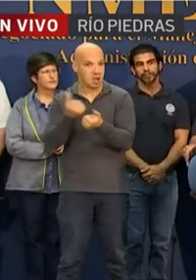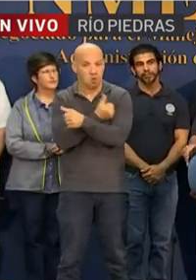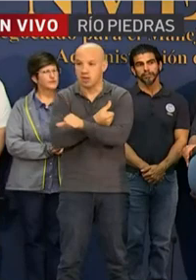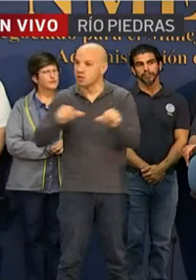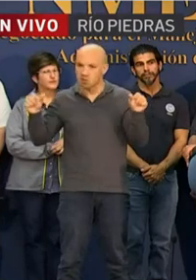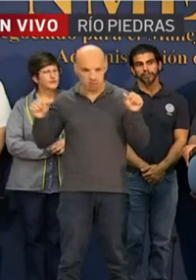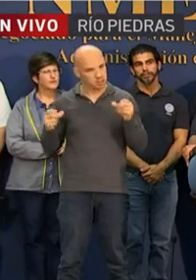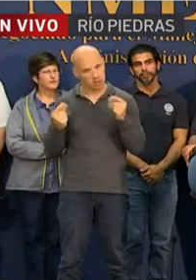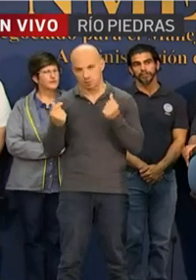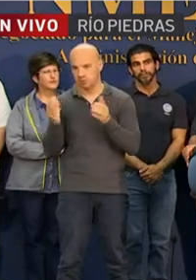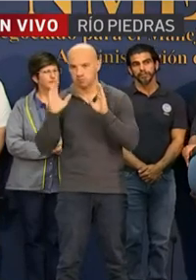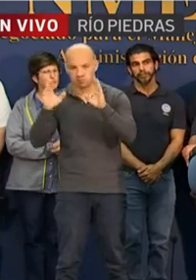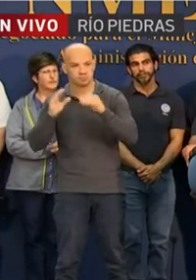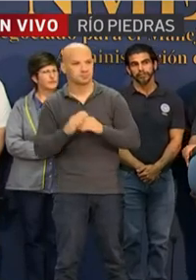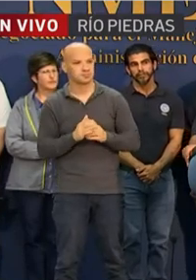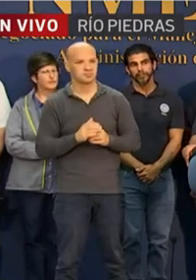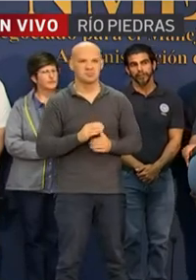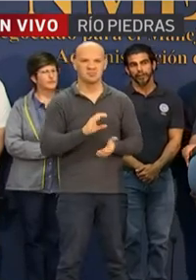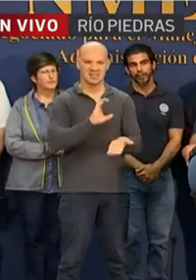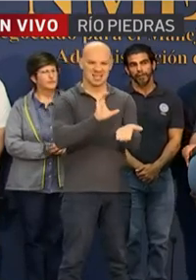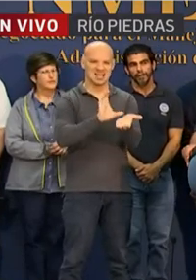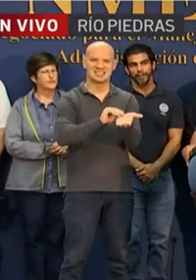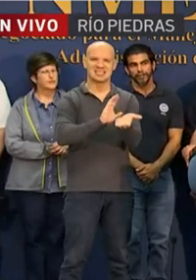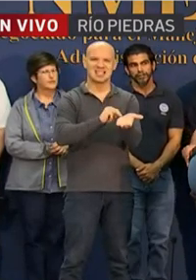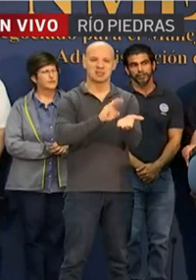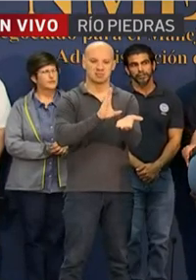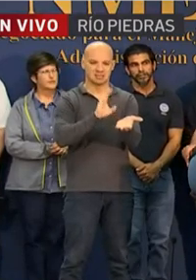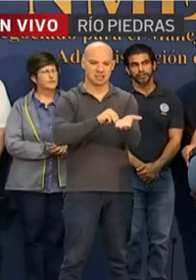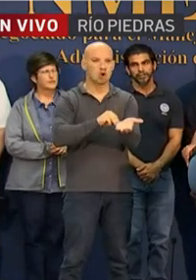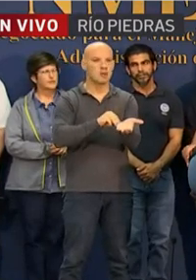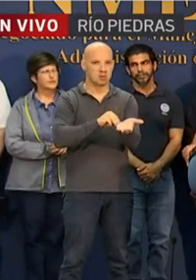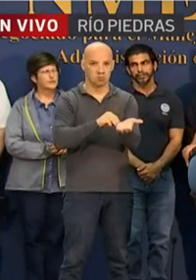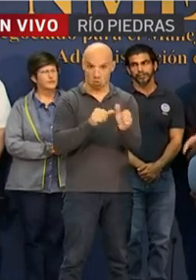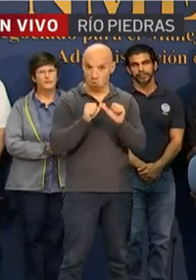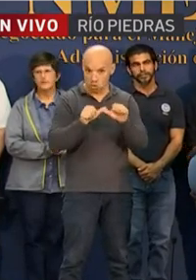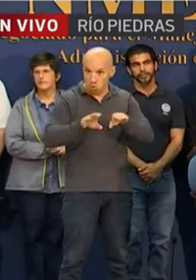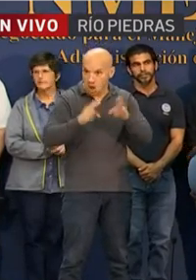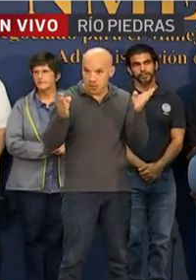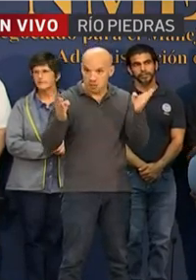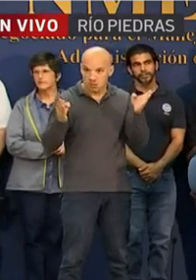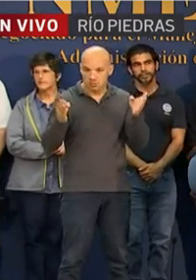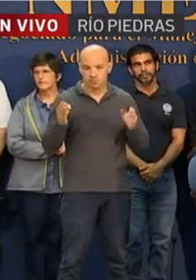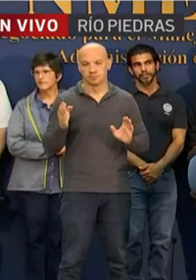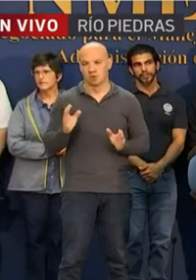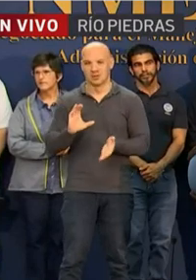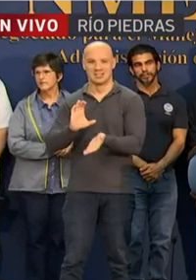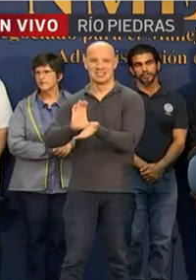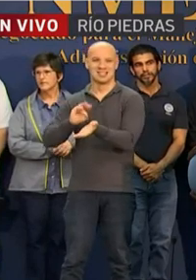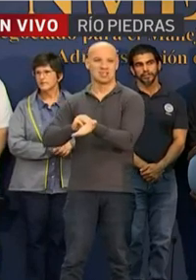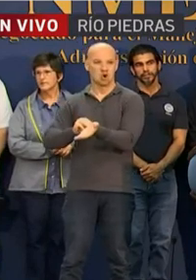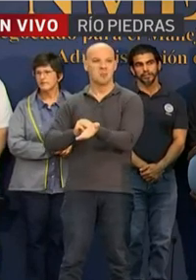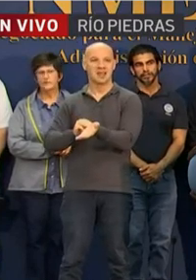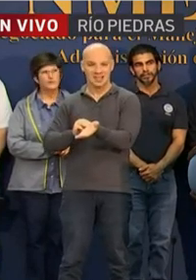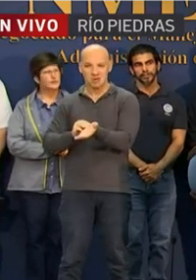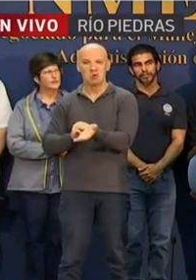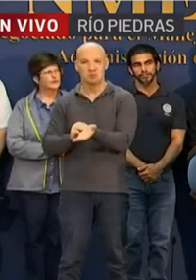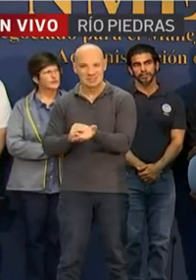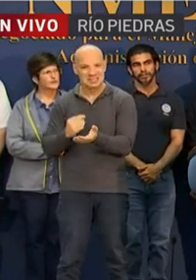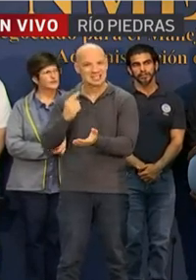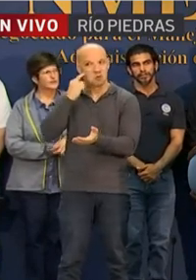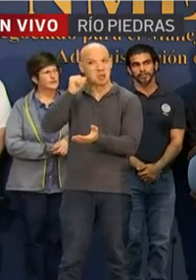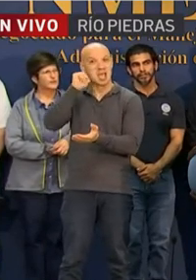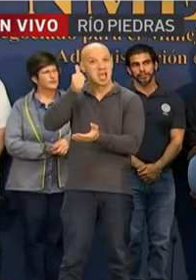A NIVEL DE AGRADECIMIENTO, POR